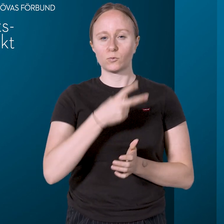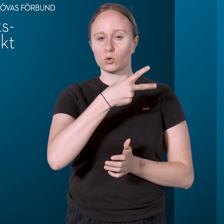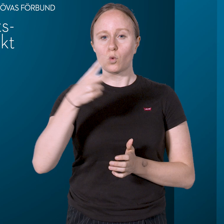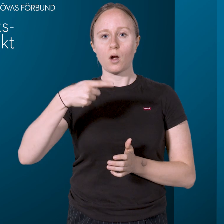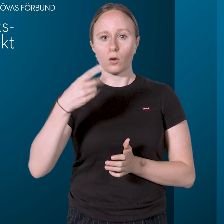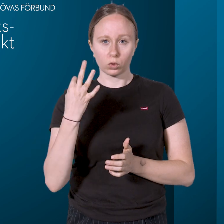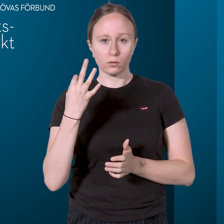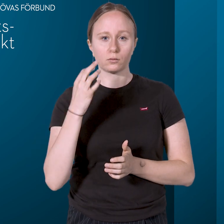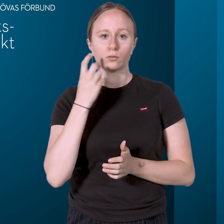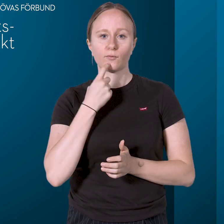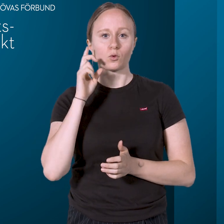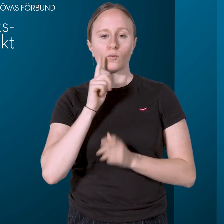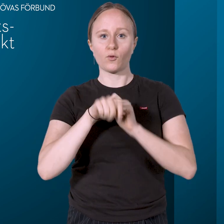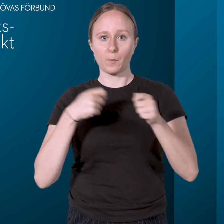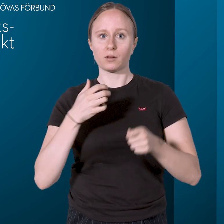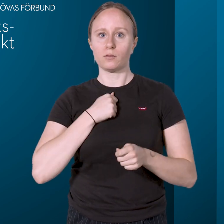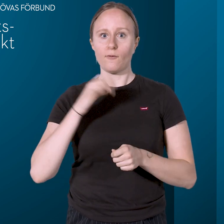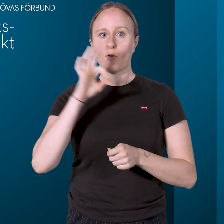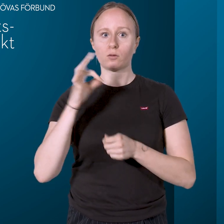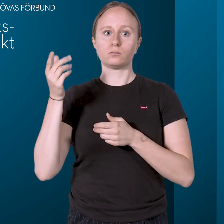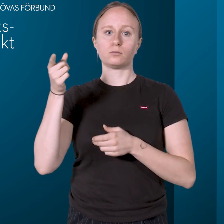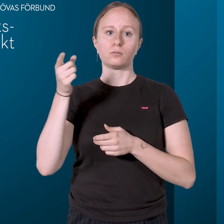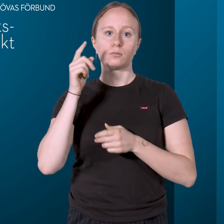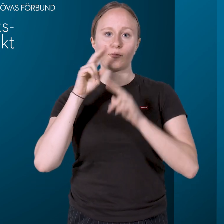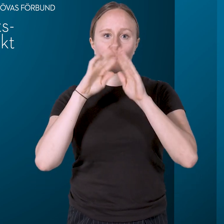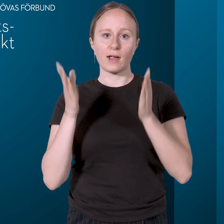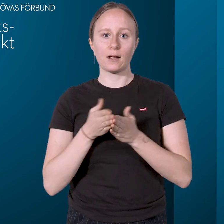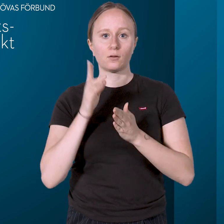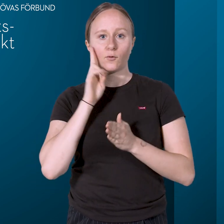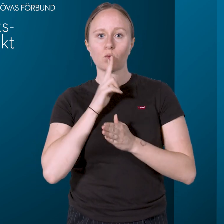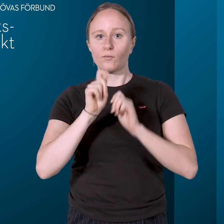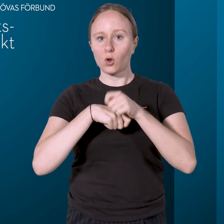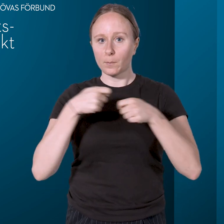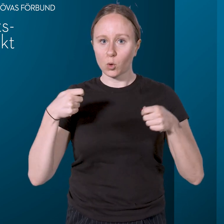2018 fick Dövas Förbund en förfrågan från Dövas världsförbund, -